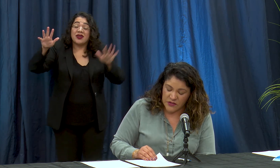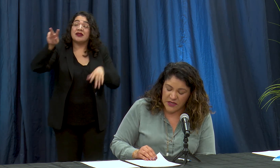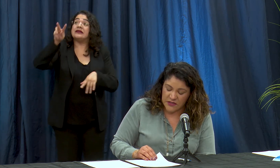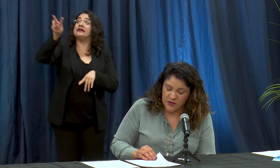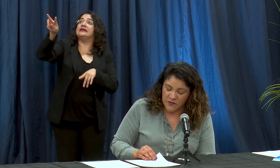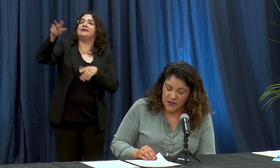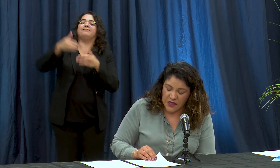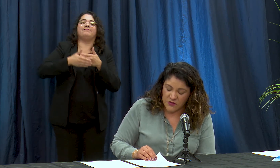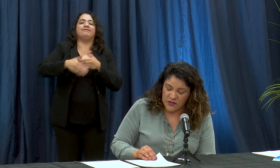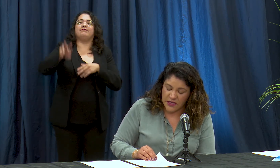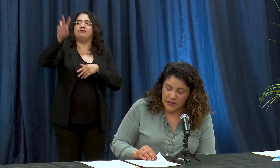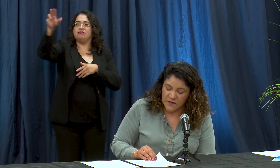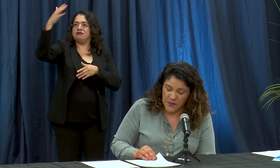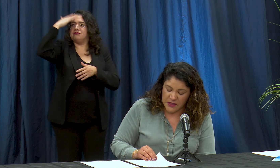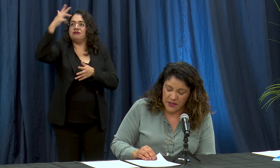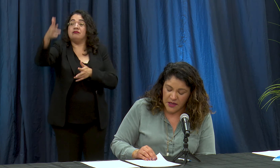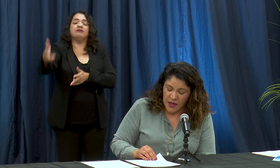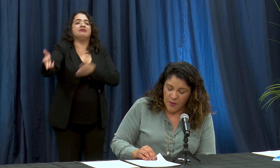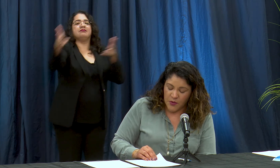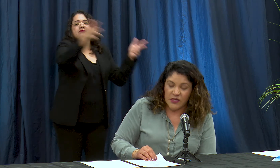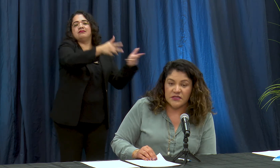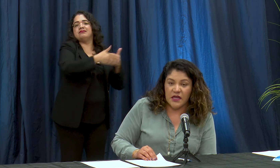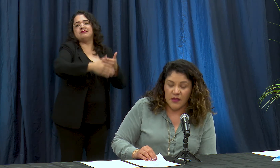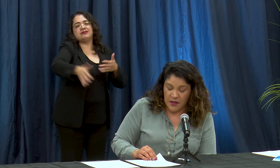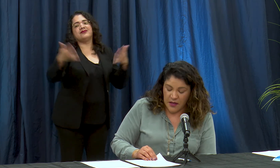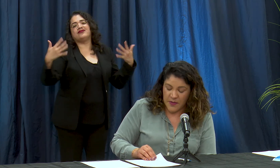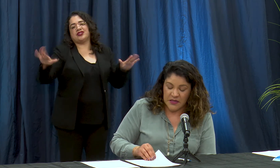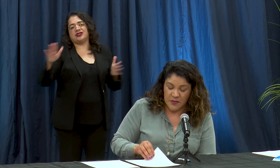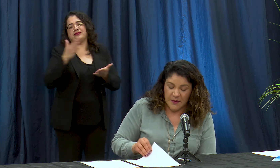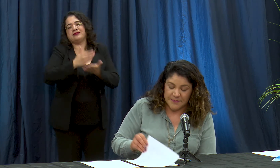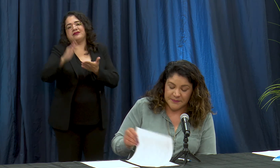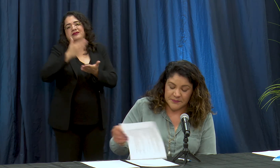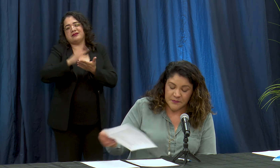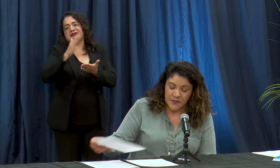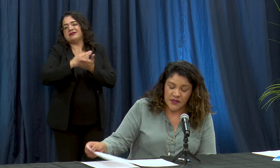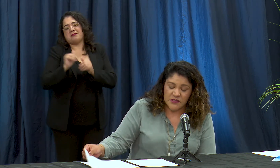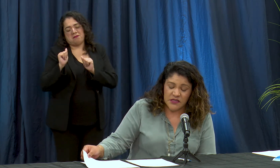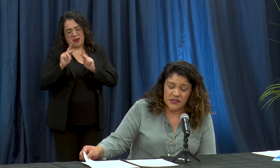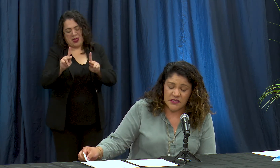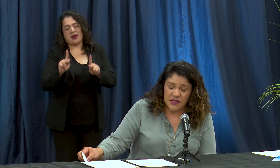que han sido affect ADO's negative Ament a por esta panda mia see necesita